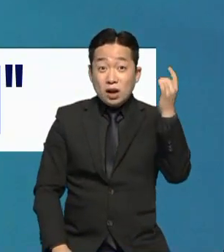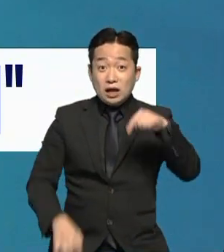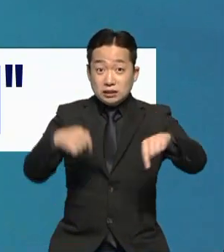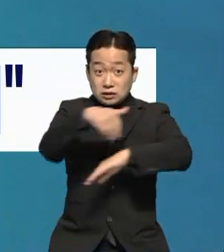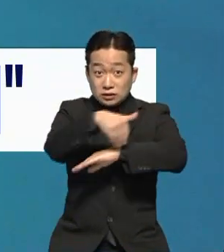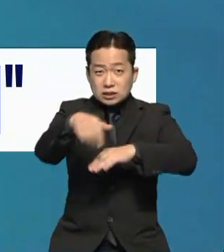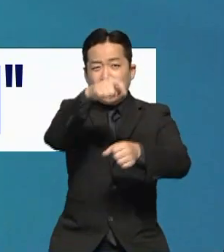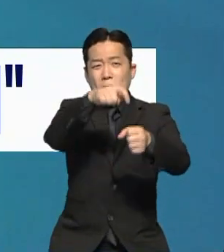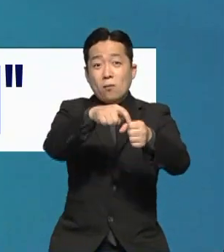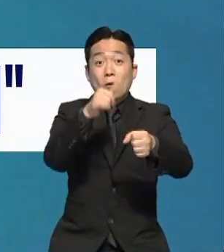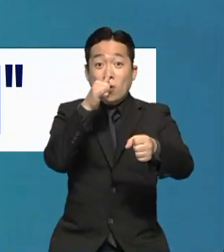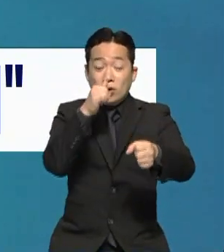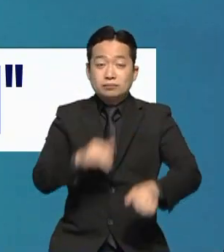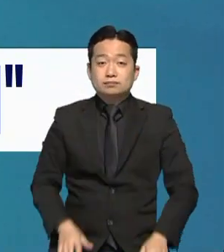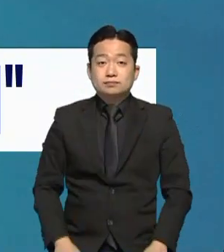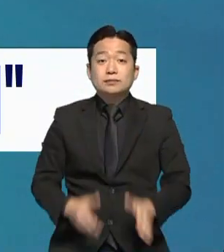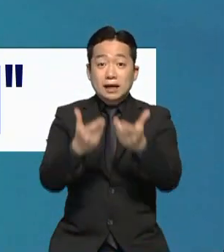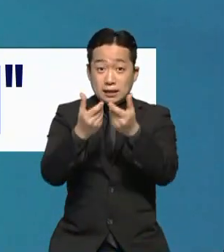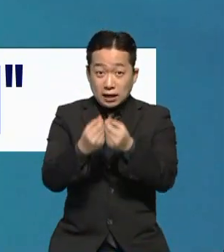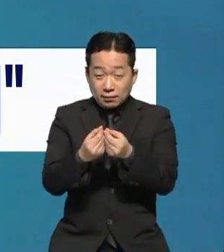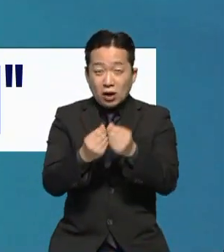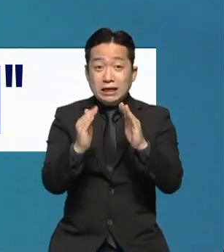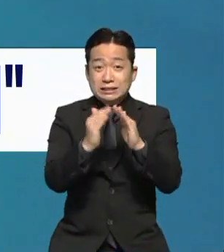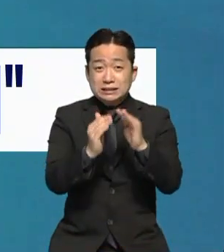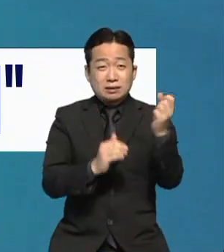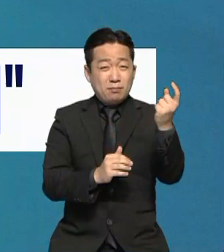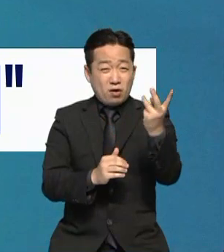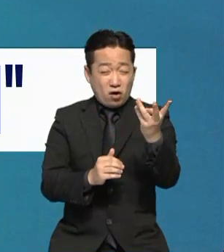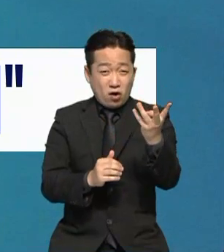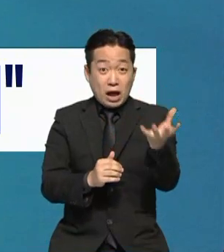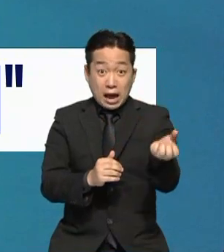예를 들면 다주택자 양도세 중과는 세금을